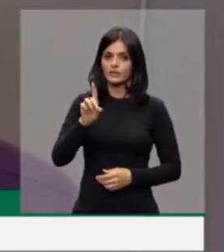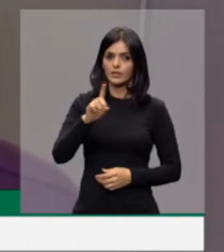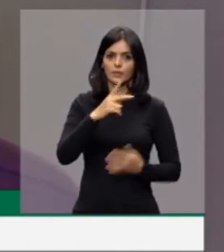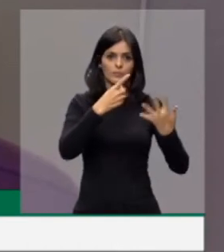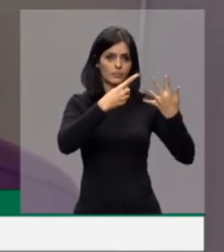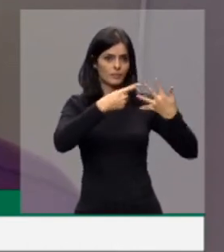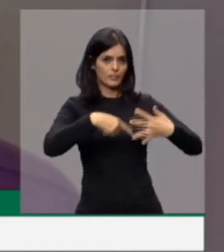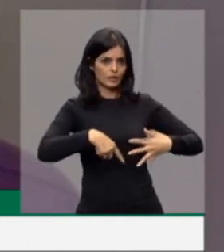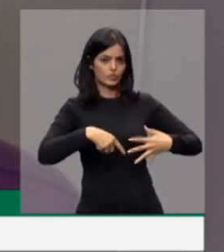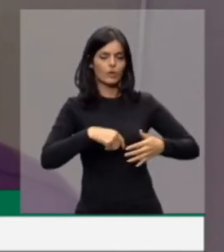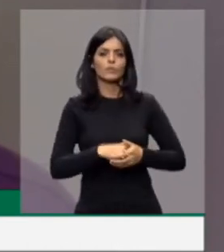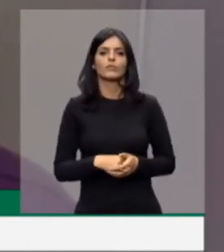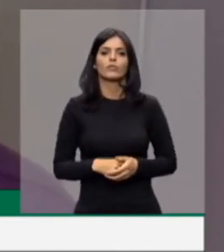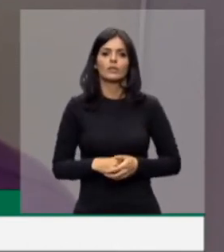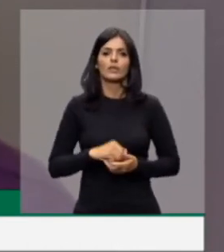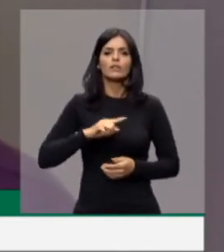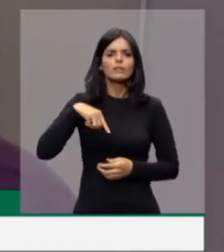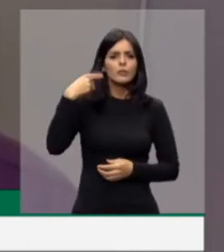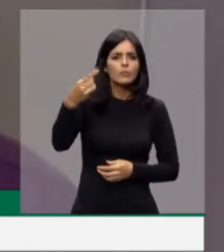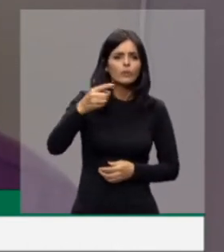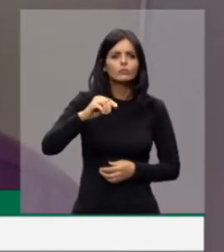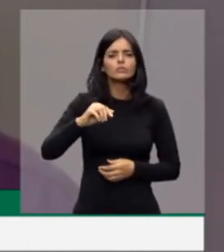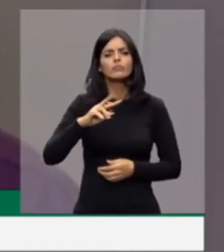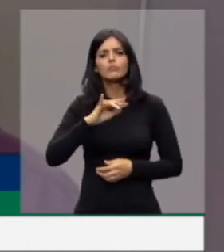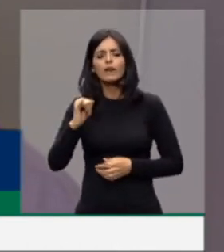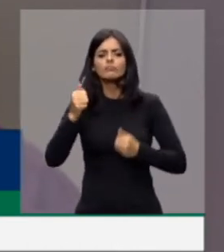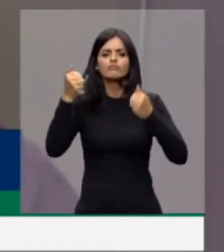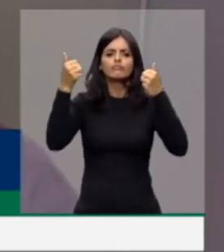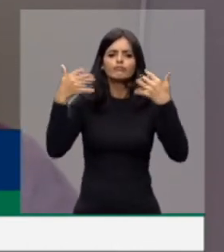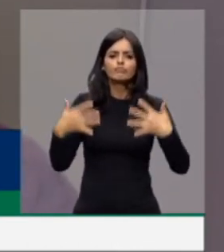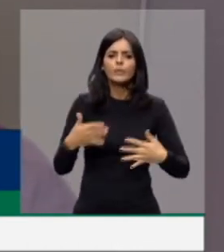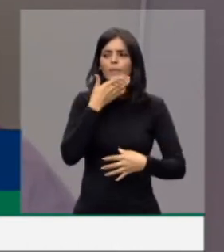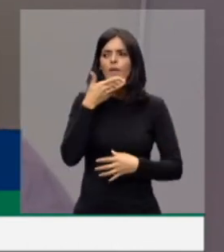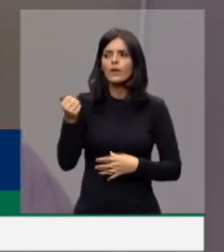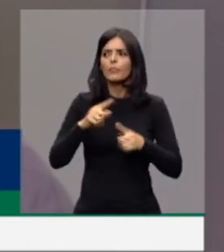ORIENTAÇÃO, PT VOTA SIM. O REQUERIMENTO PARA ADIAR A VOTAÇÃO, FOI REQUERIDO PELO PSD, E PELO PSOL, NÓS VAMOS